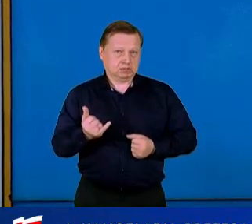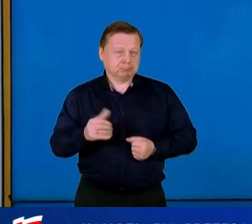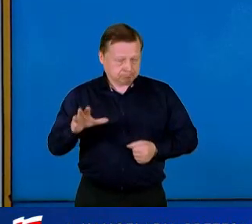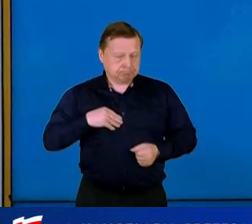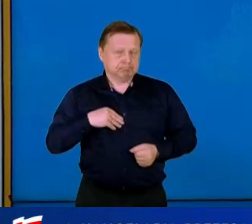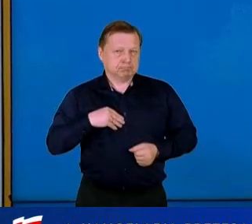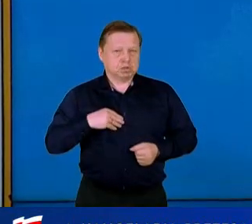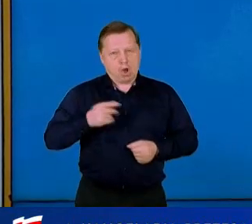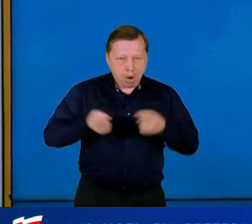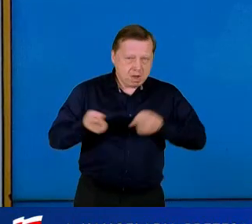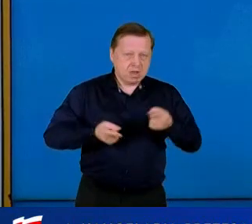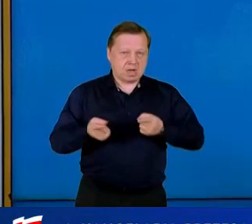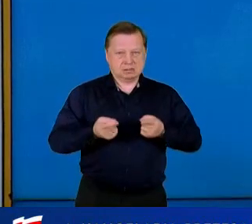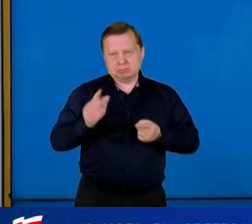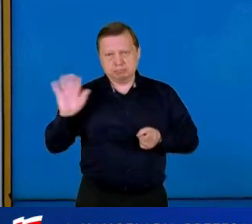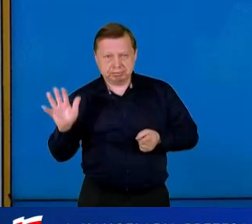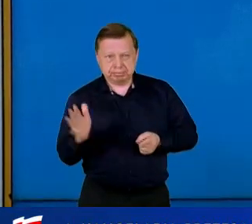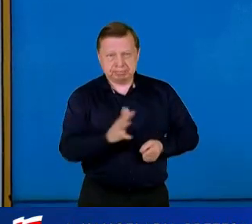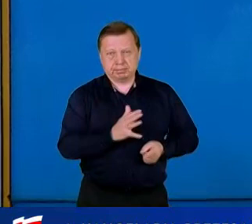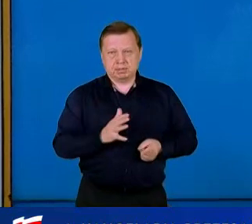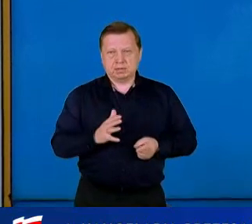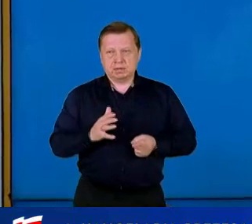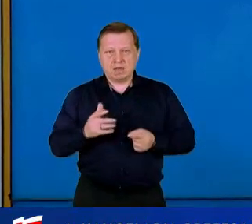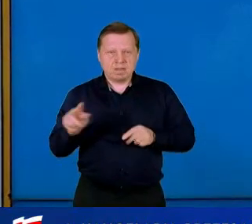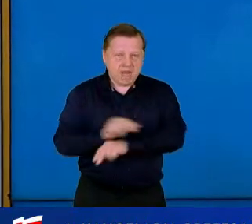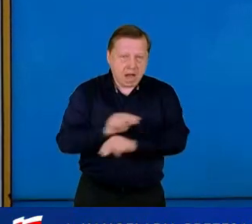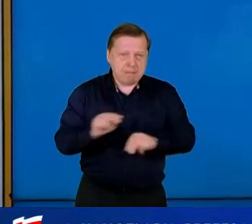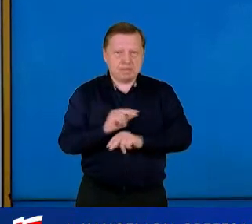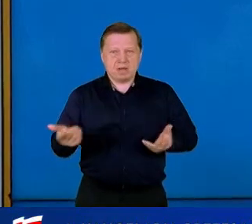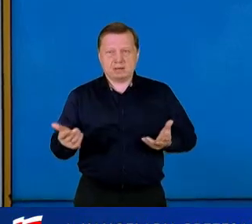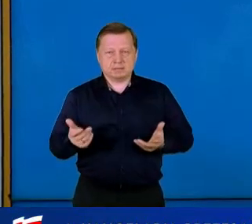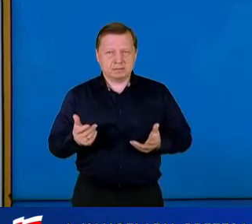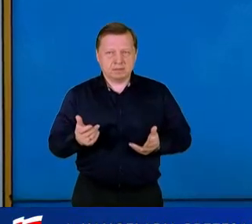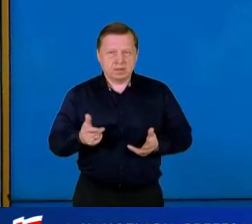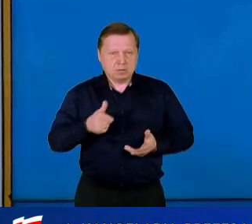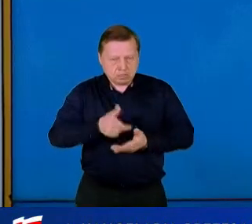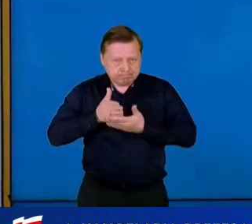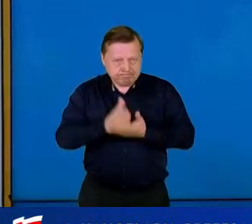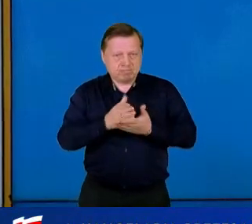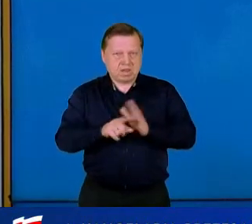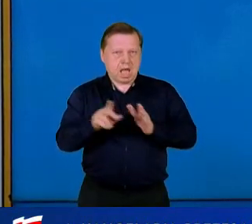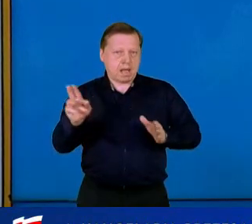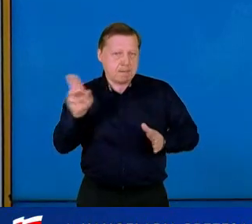i operacji i różnego rodzaju odpowiedniej terapii, która wesprze matkę, wesprze dziecko.